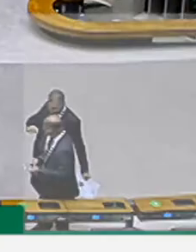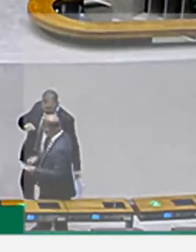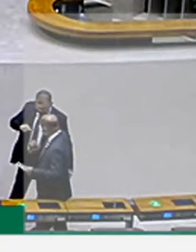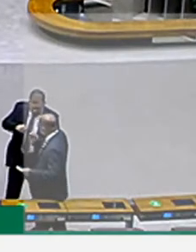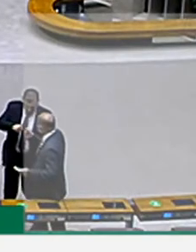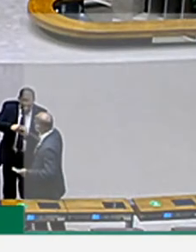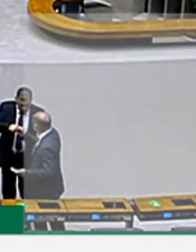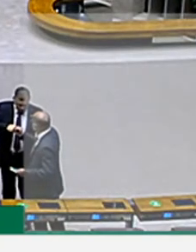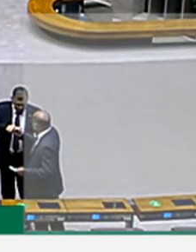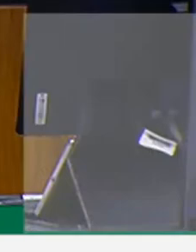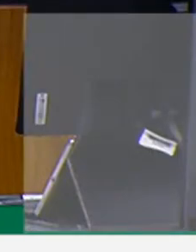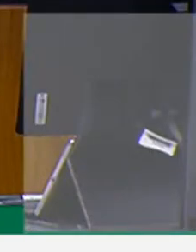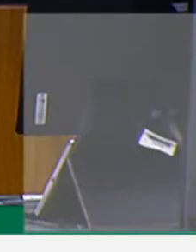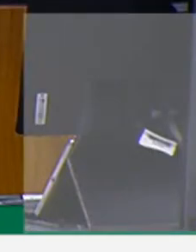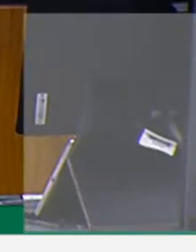DA PALAVRA NESSE MOMENTO PARA DAR AS MINHAS CONTRIBUIÇÕ